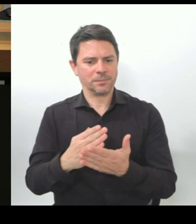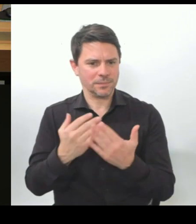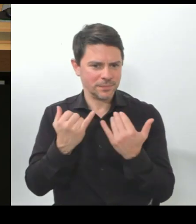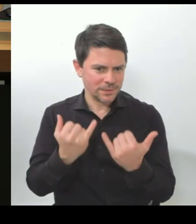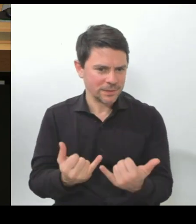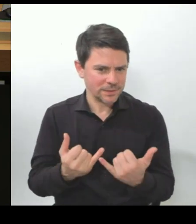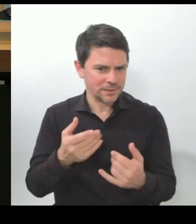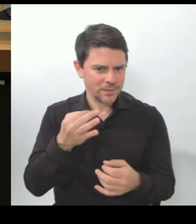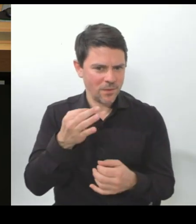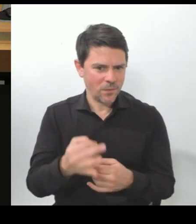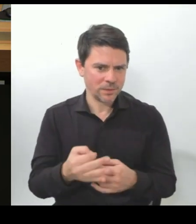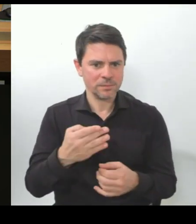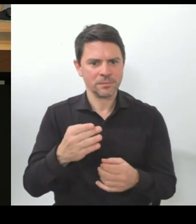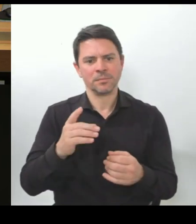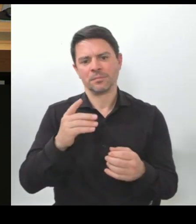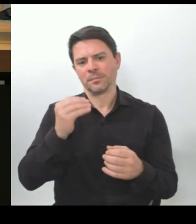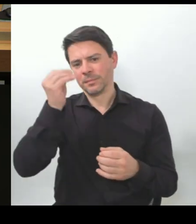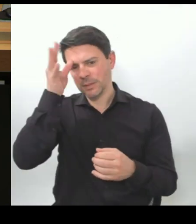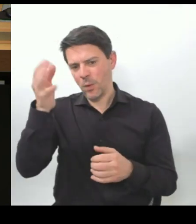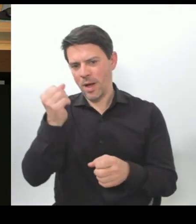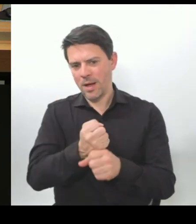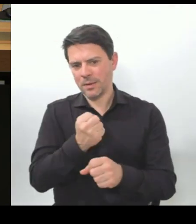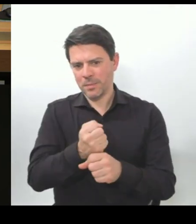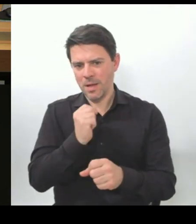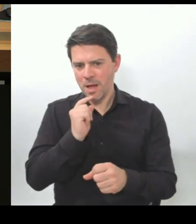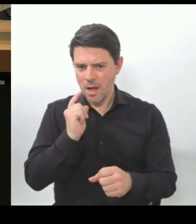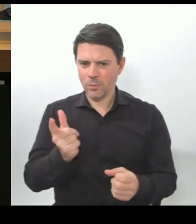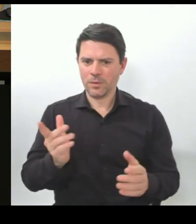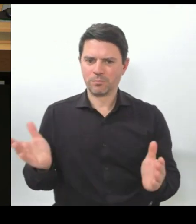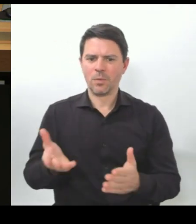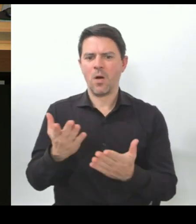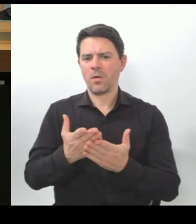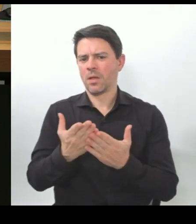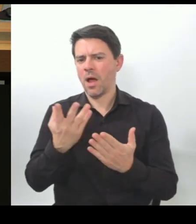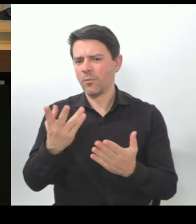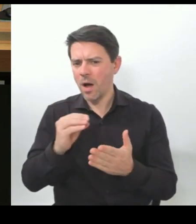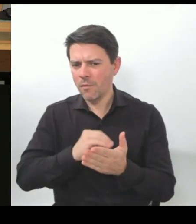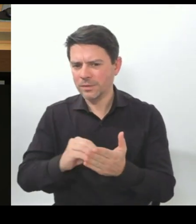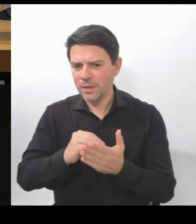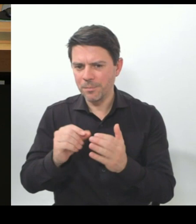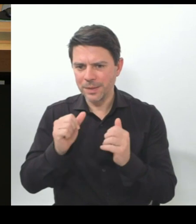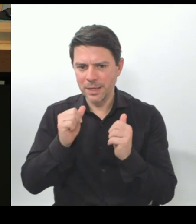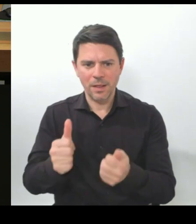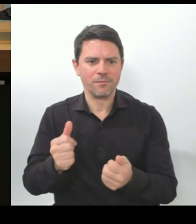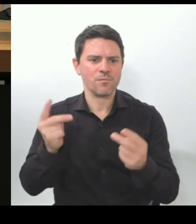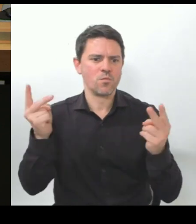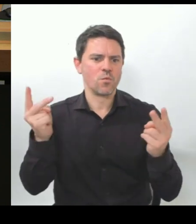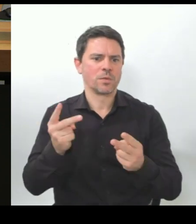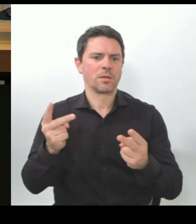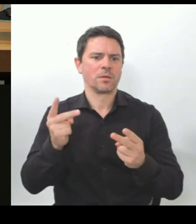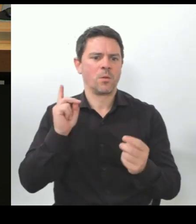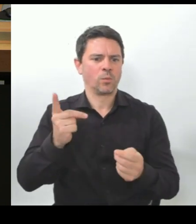oder sie sind einfach Orte der Begegnung, mit Veranstaltungen oder als einer einen Aufenthaltsort ohne Konsumzwang.